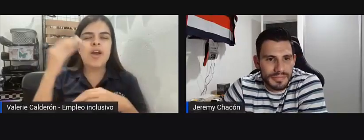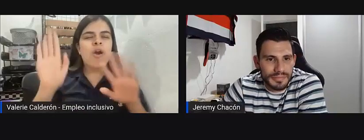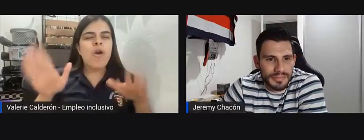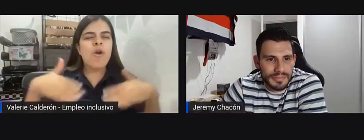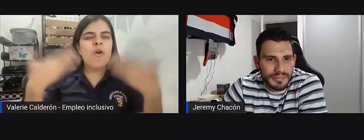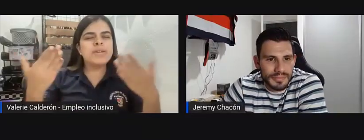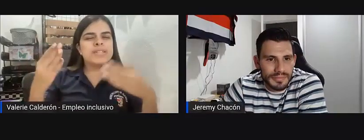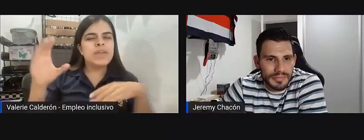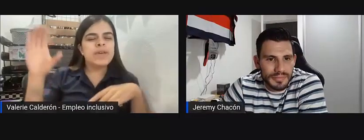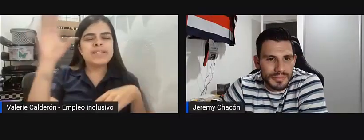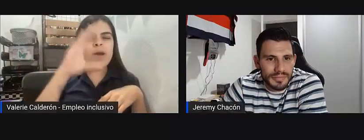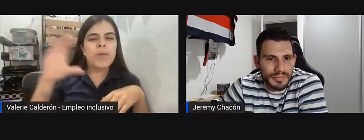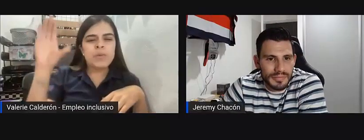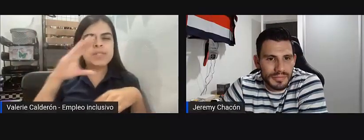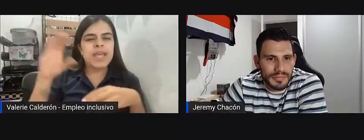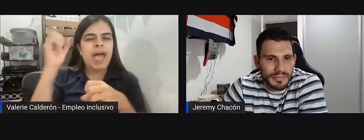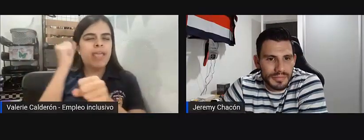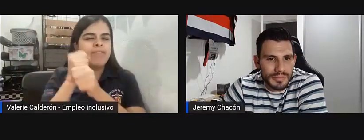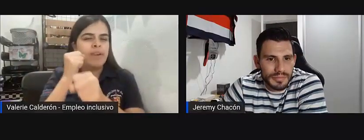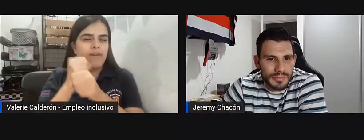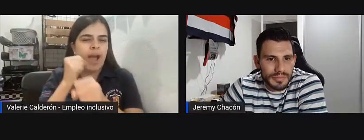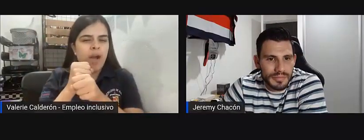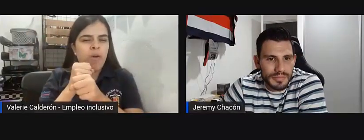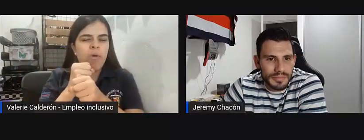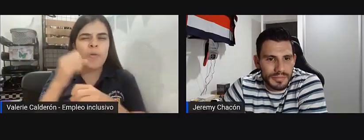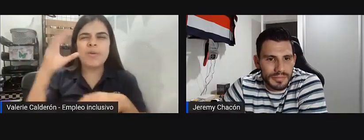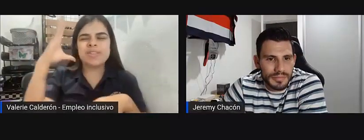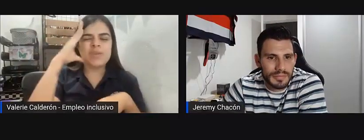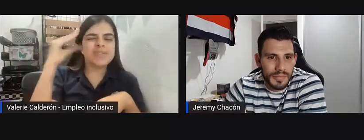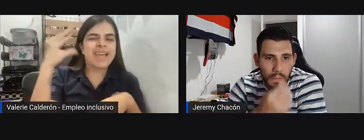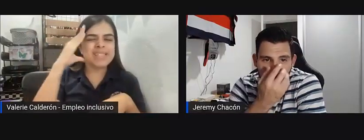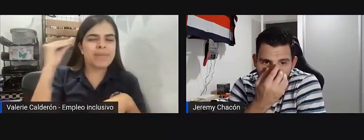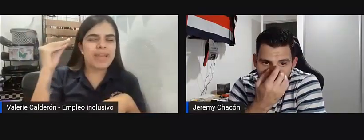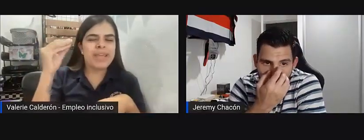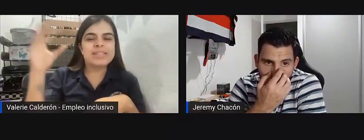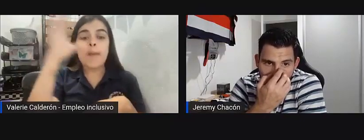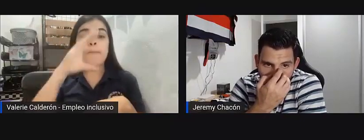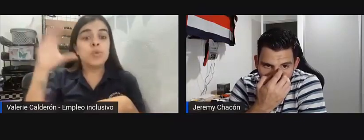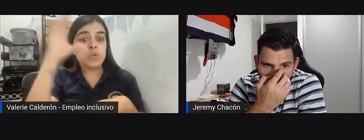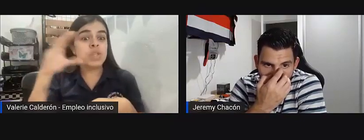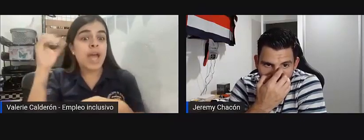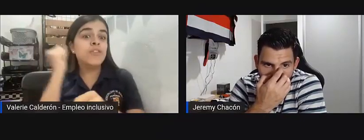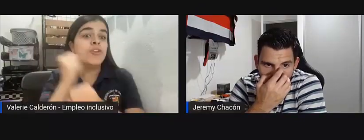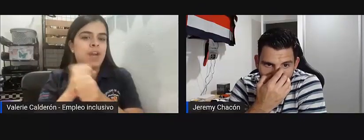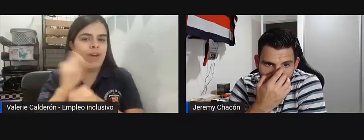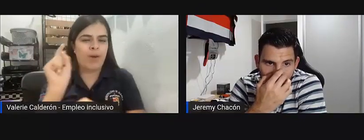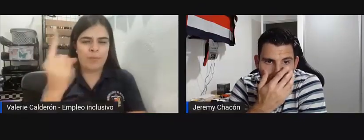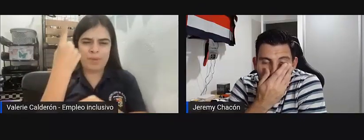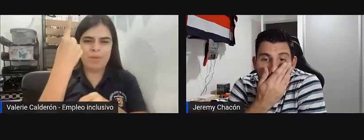cómo ha sido esa búsqueda de trabajo cómo ha sido esa experiencia buscando trabajo primero